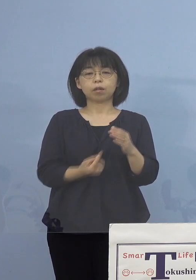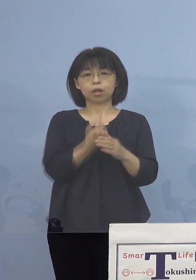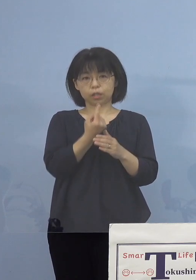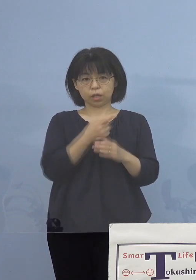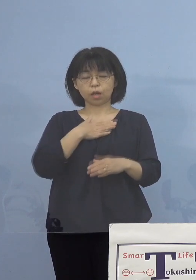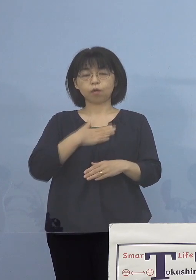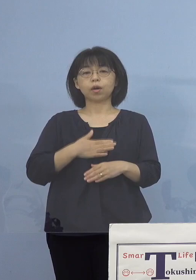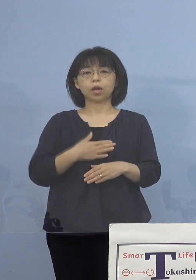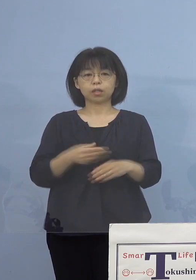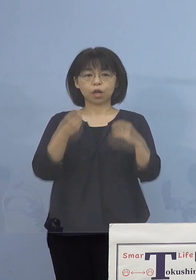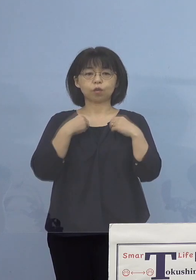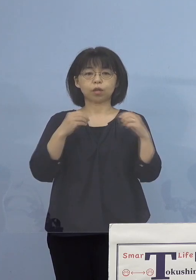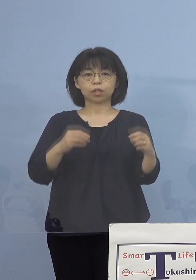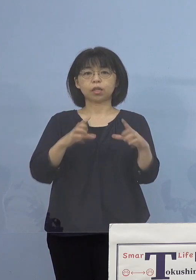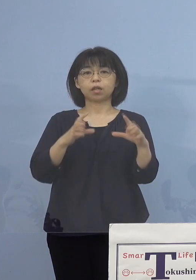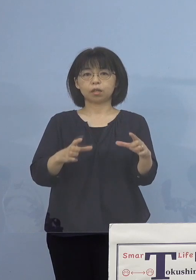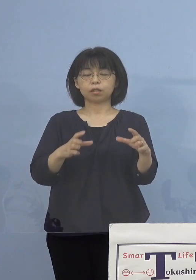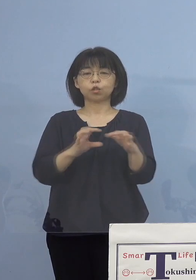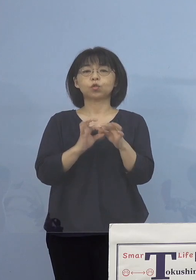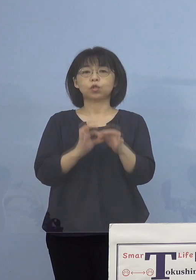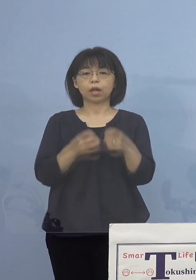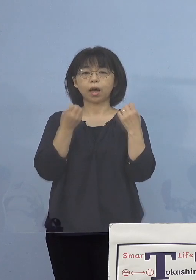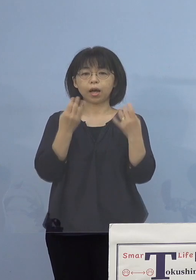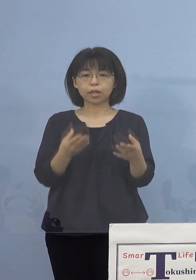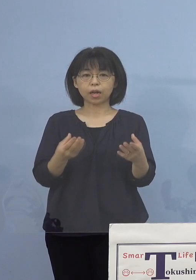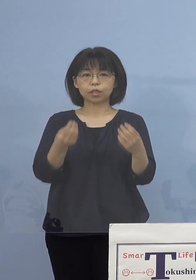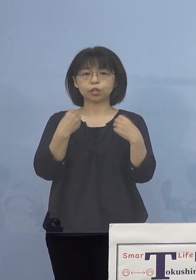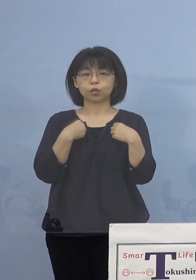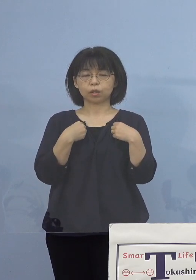感染者に動きがありましたので ご説明させていただきます